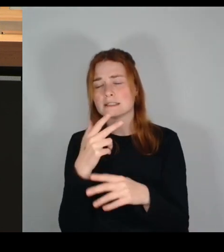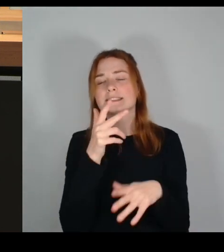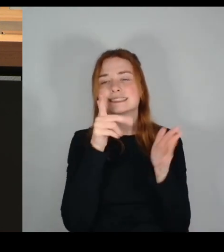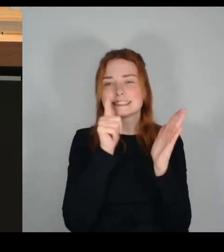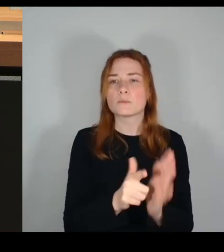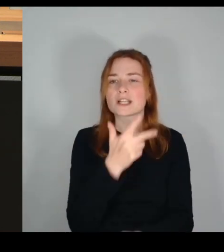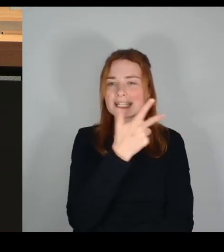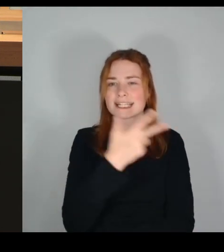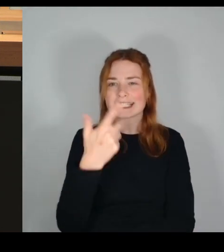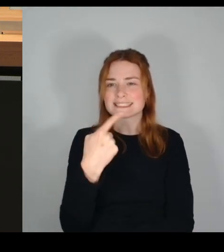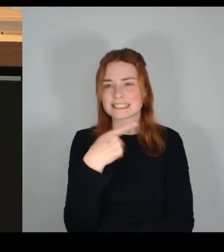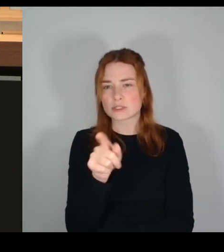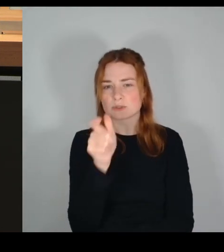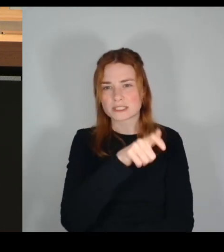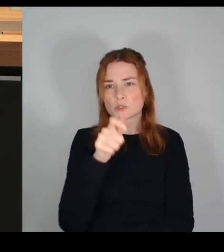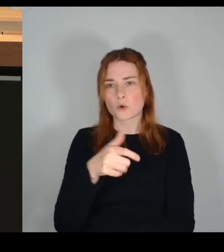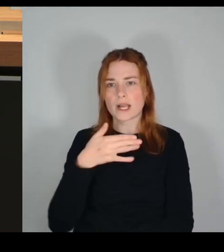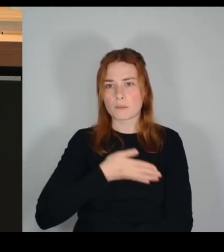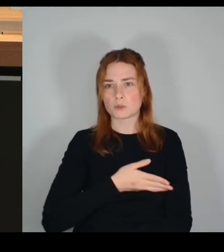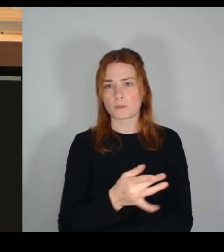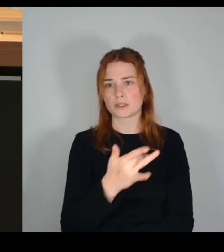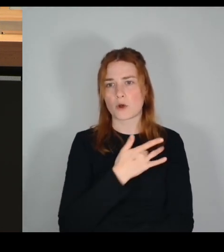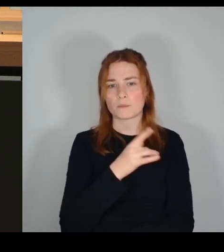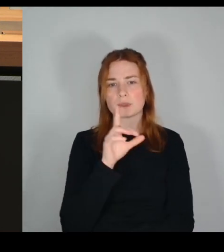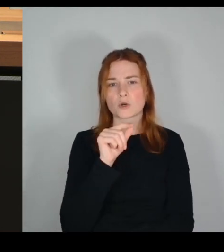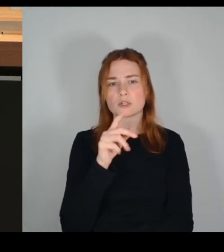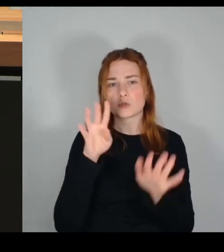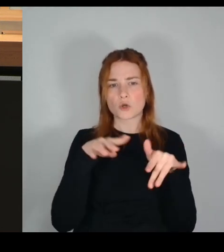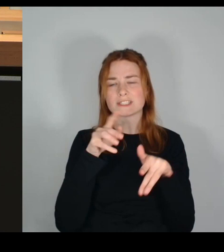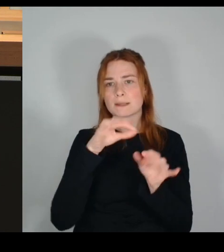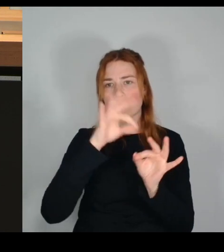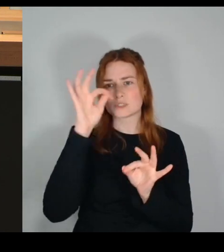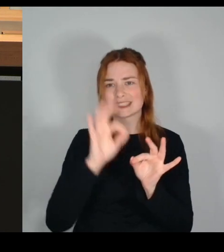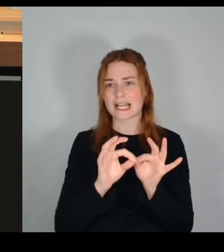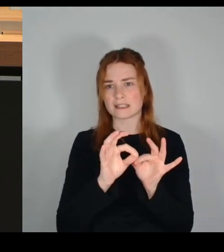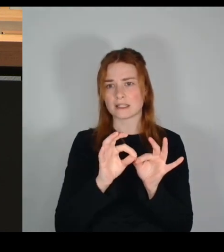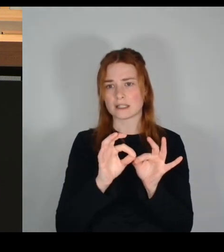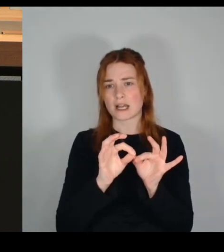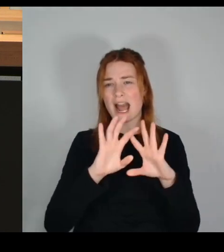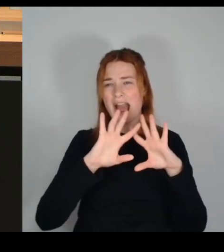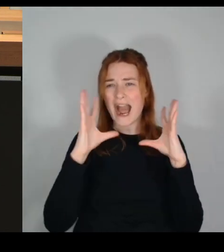19 %, fast jeder fünfte und 11,6 % der Menschen leben sogar von